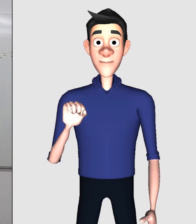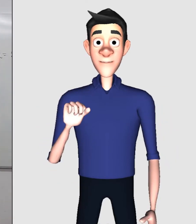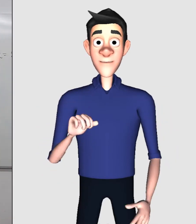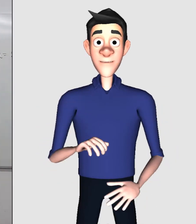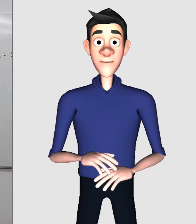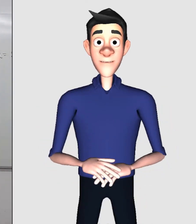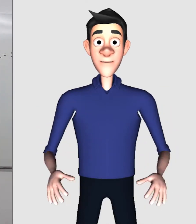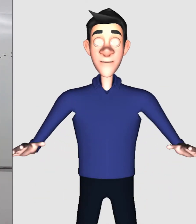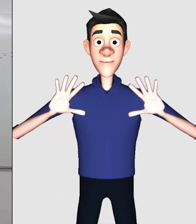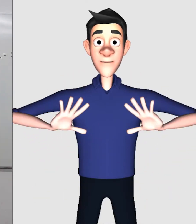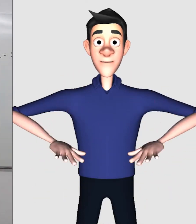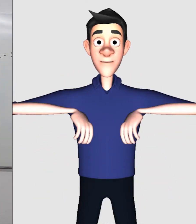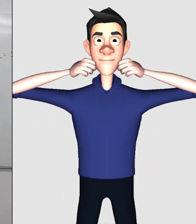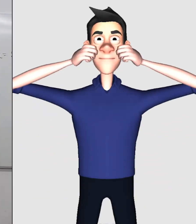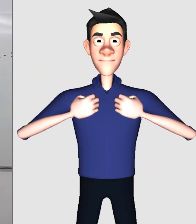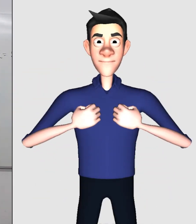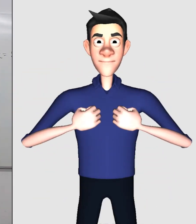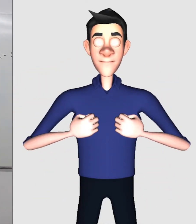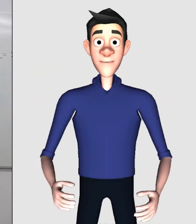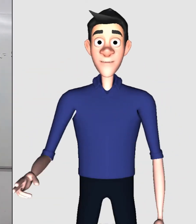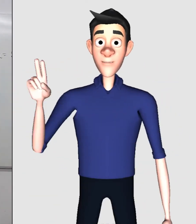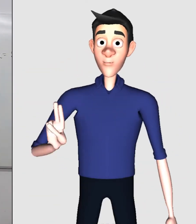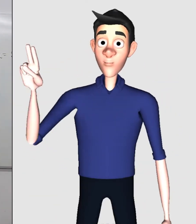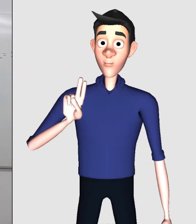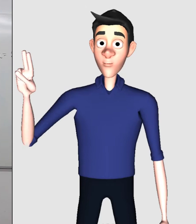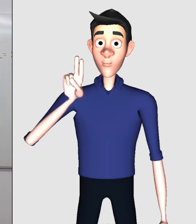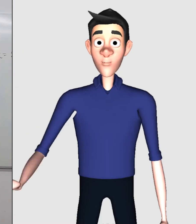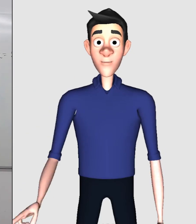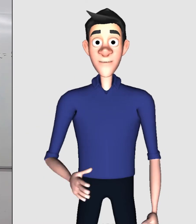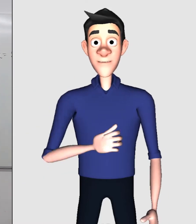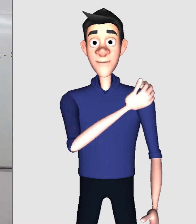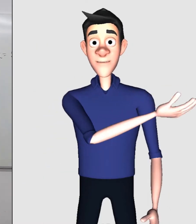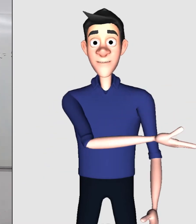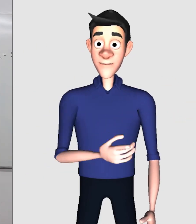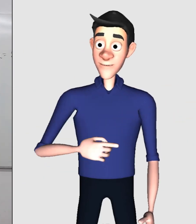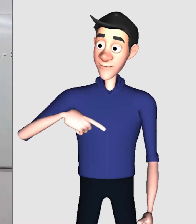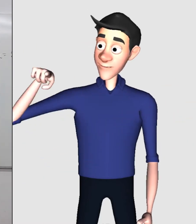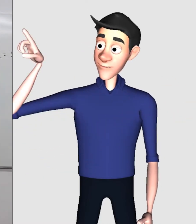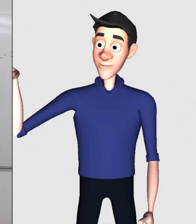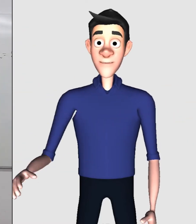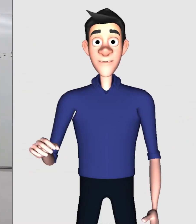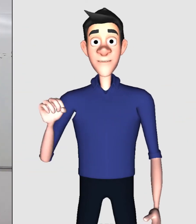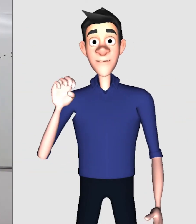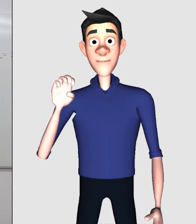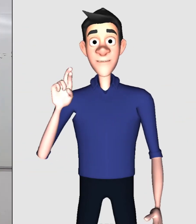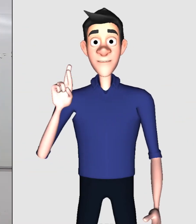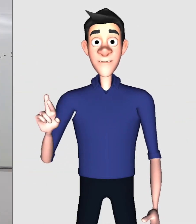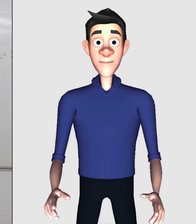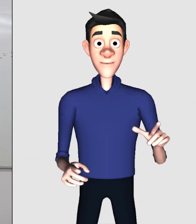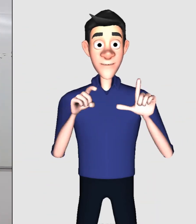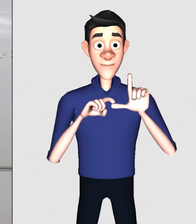e tem uma força muito maior do outro, então se pode carregar uma carga pesada com uma força pequena